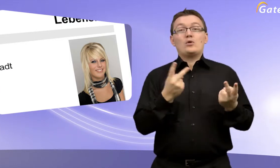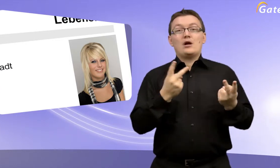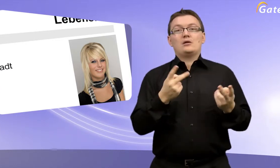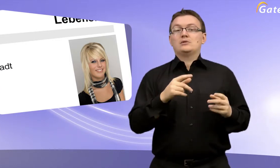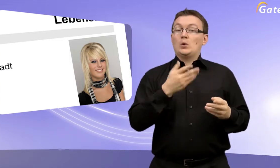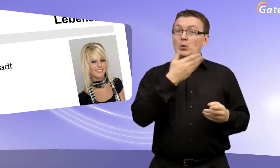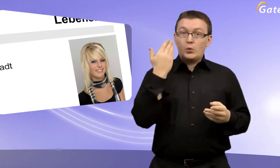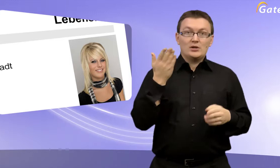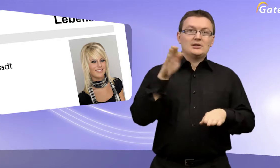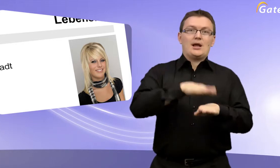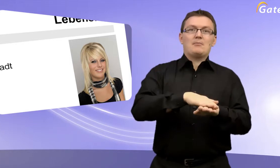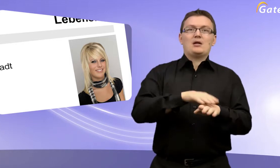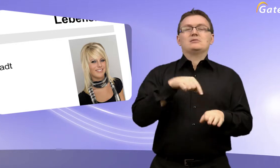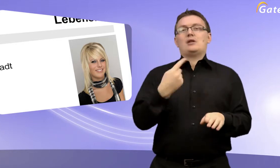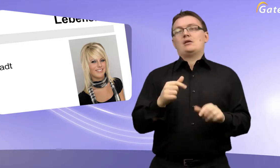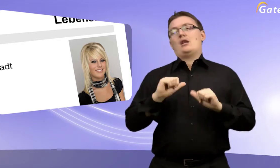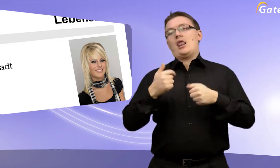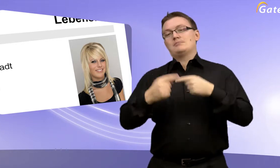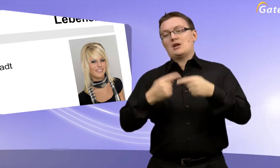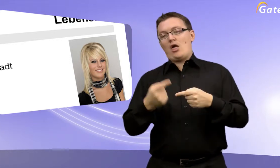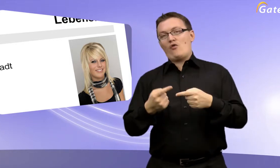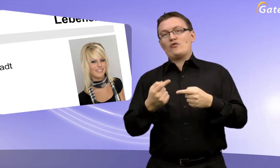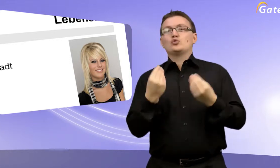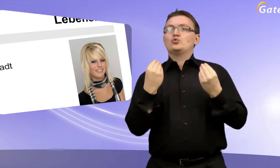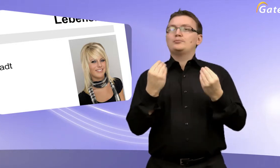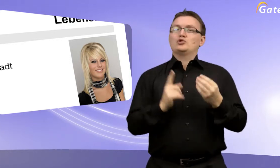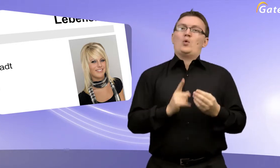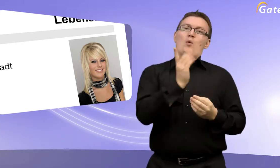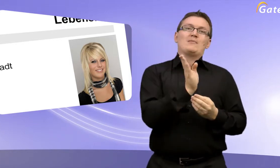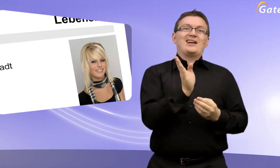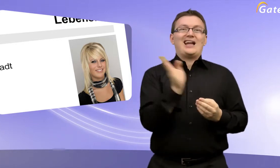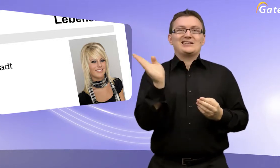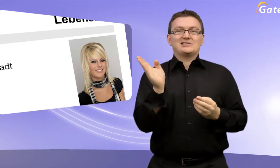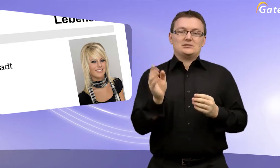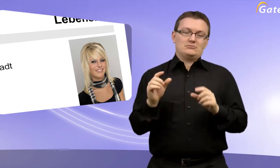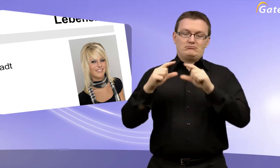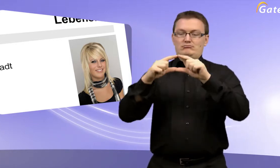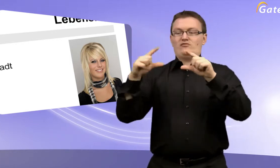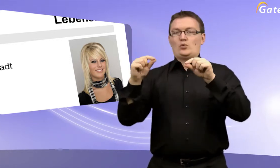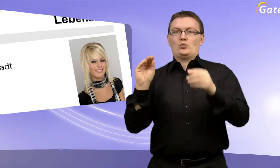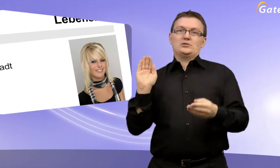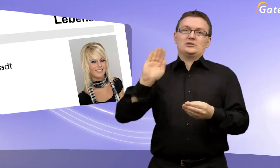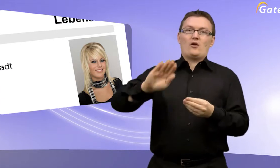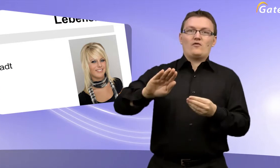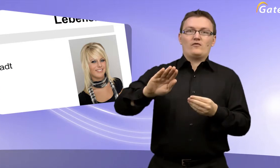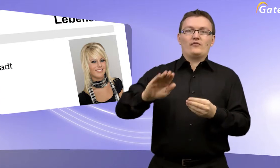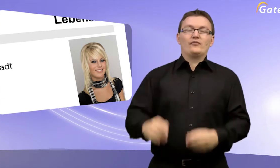haben Sie kein Deckblatt, dann kleben Sie das Foto rechts oben auf den Lebenslauf.